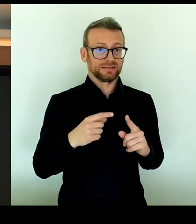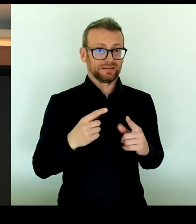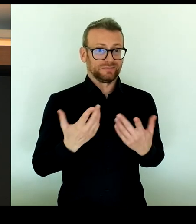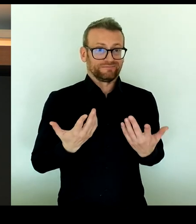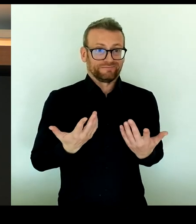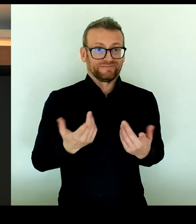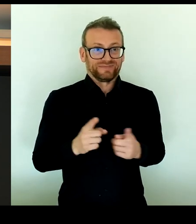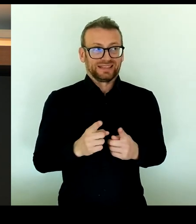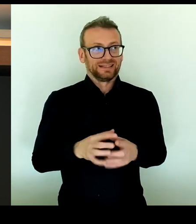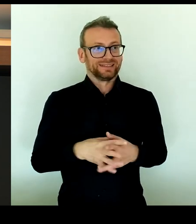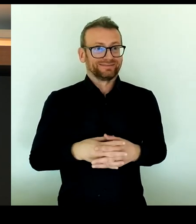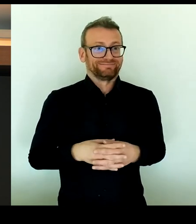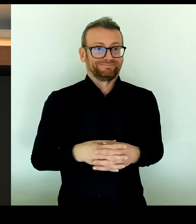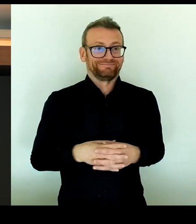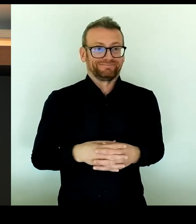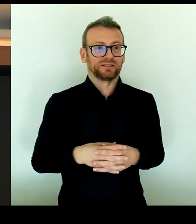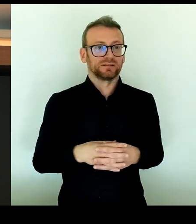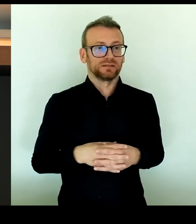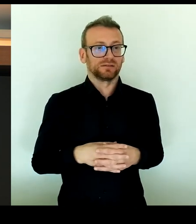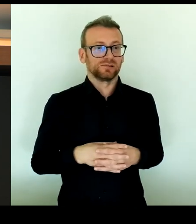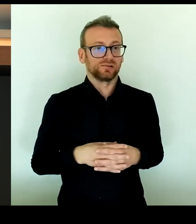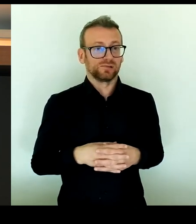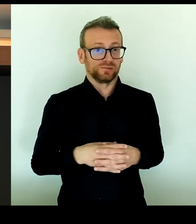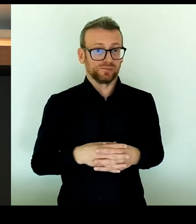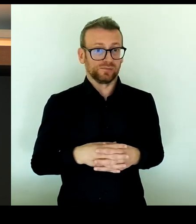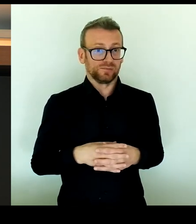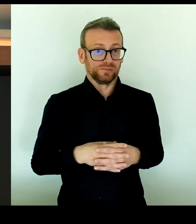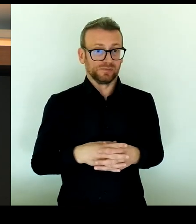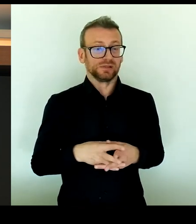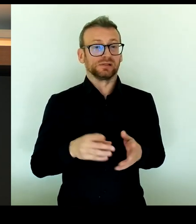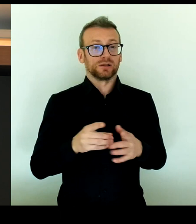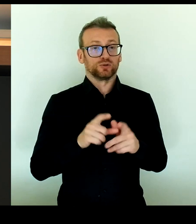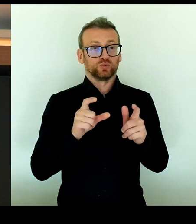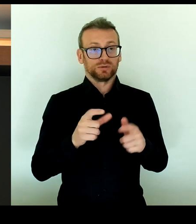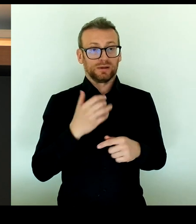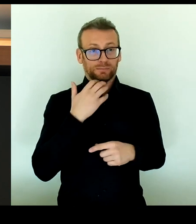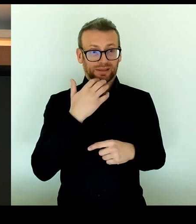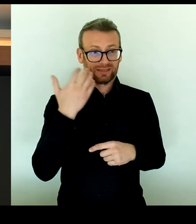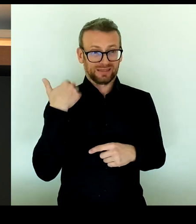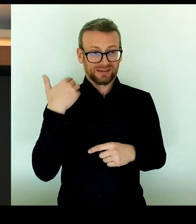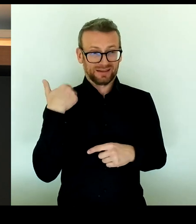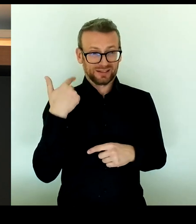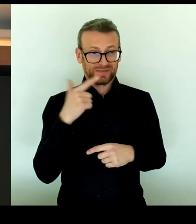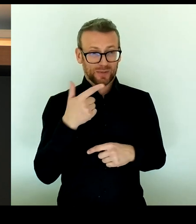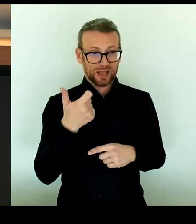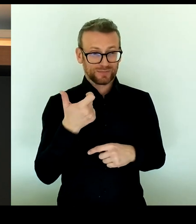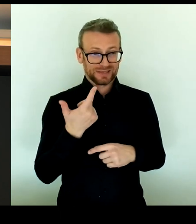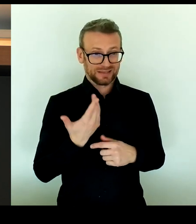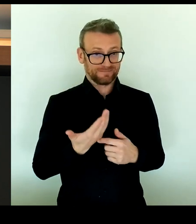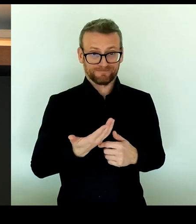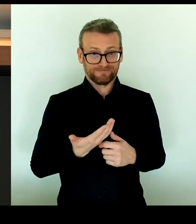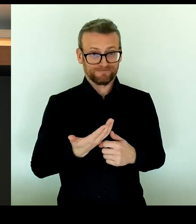Nur in der Bildungsverwaltung im Speziellen, aber auch in vielen anderen Verantwortungsbereich scheinbar nichts, daher